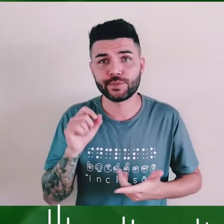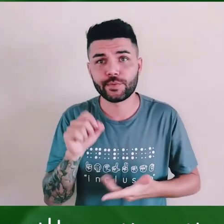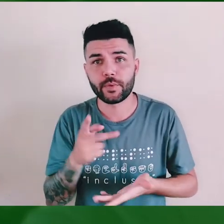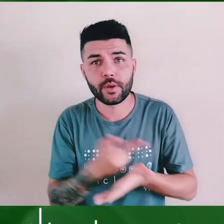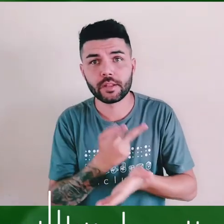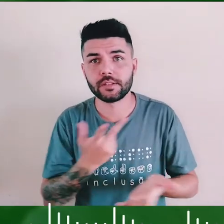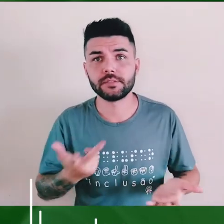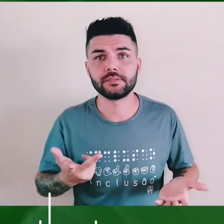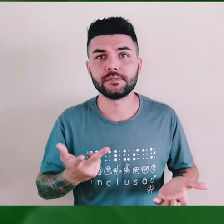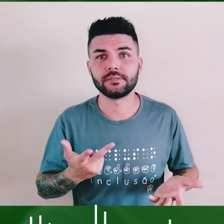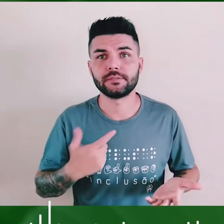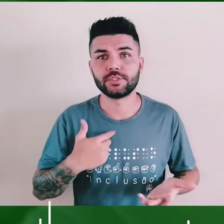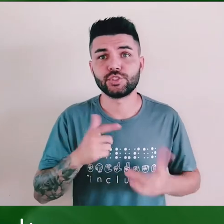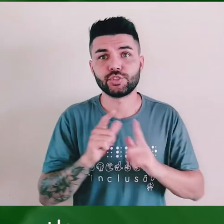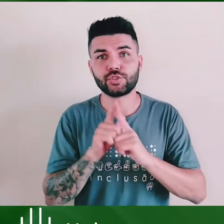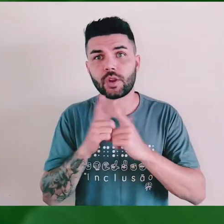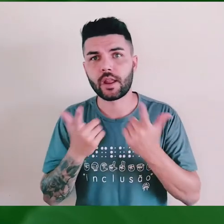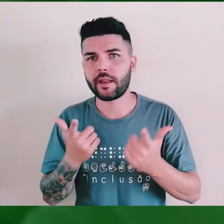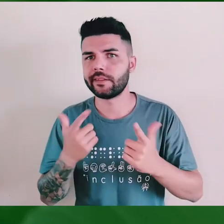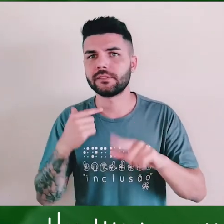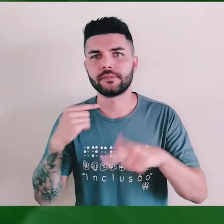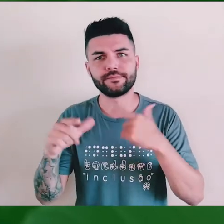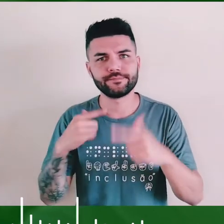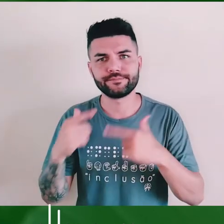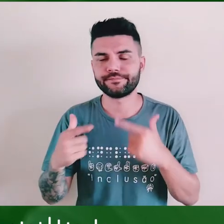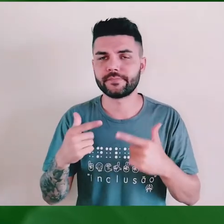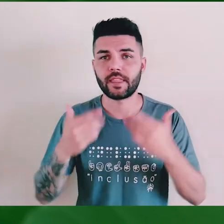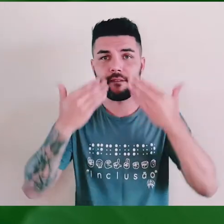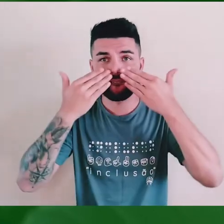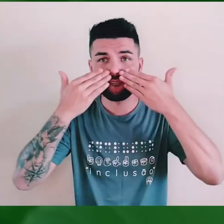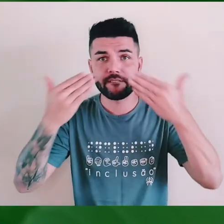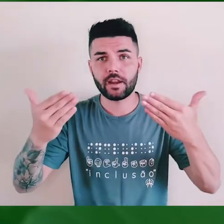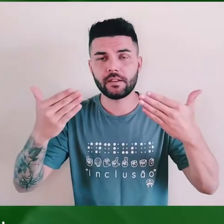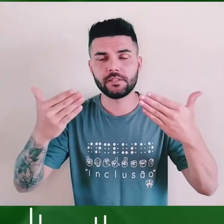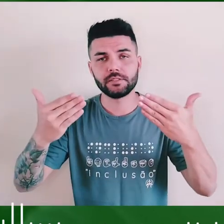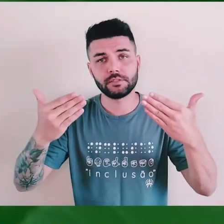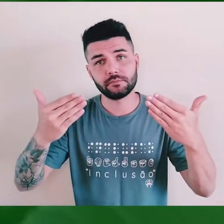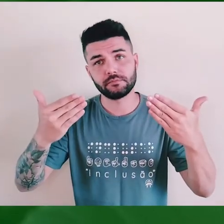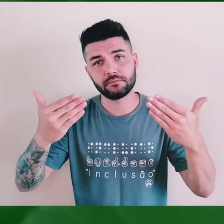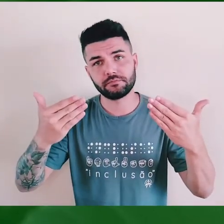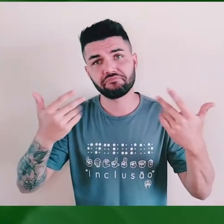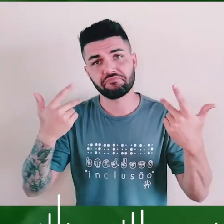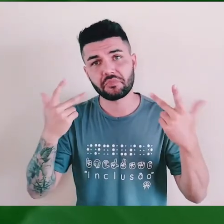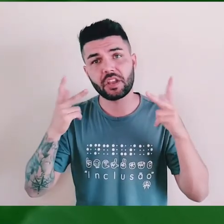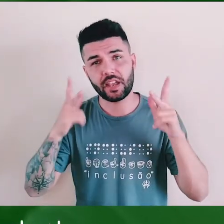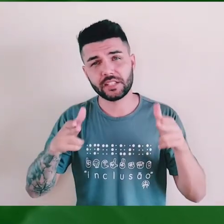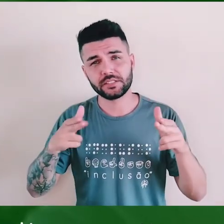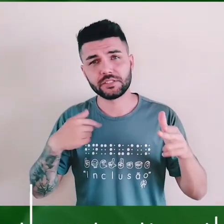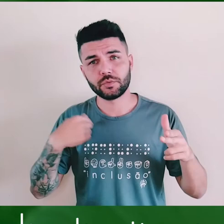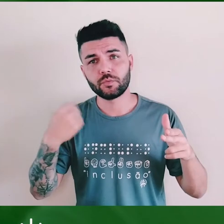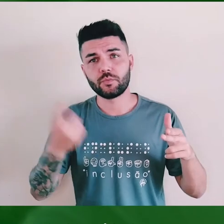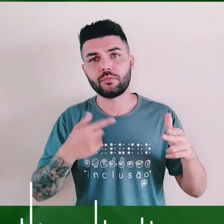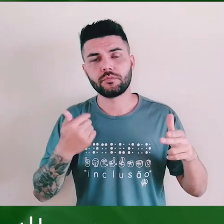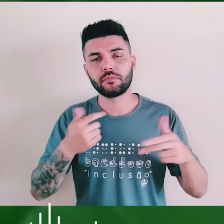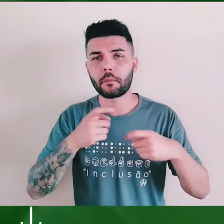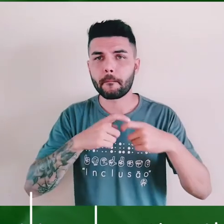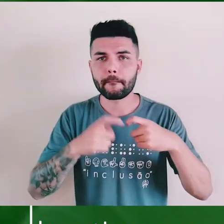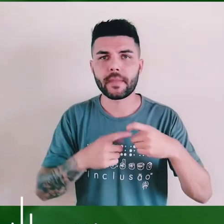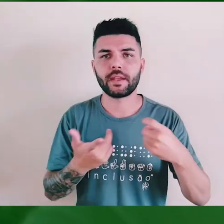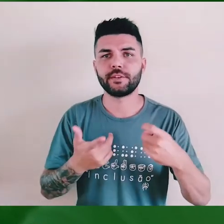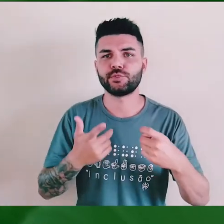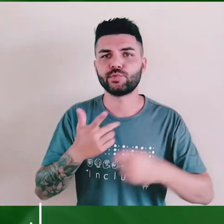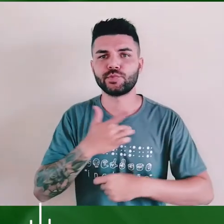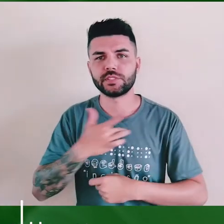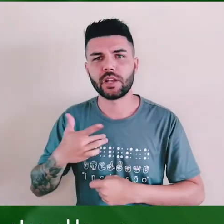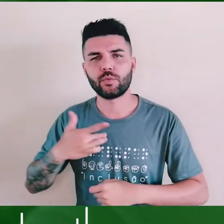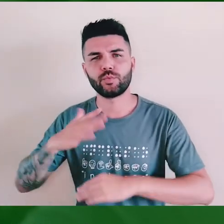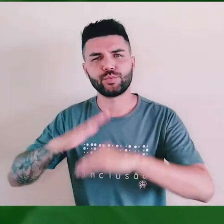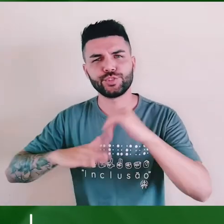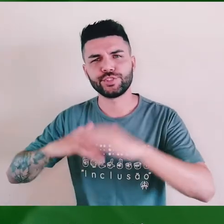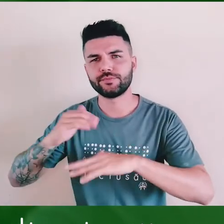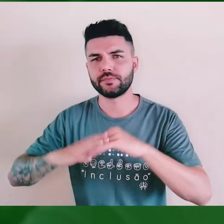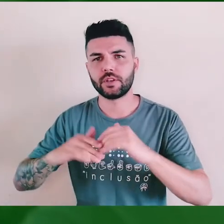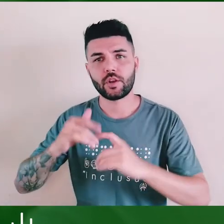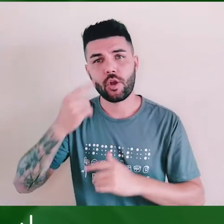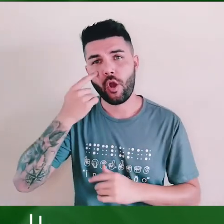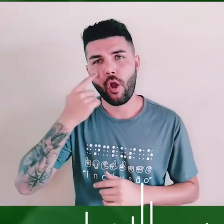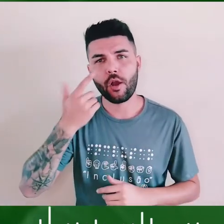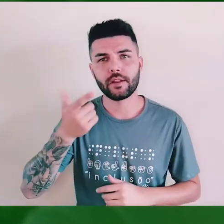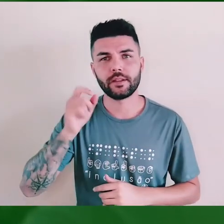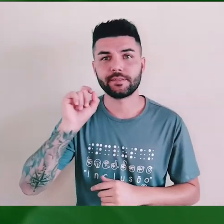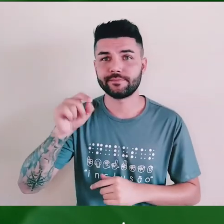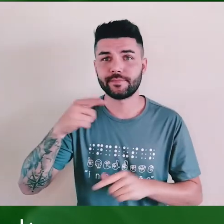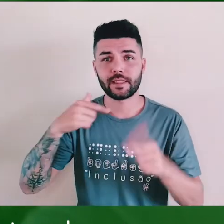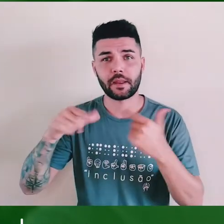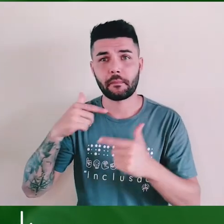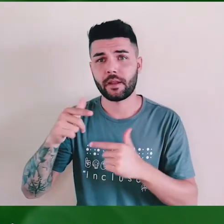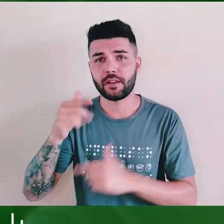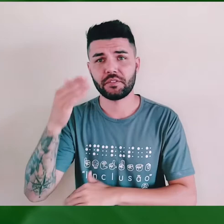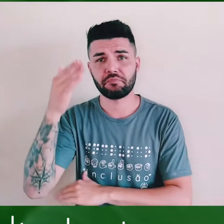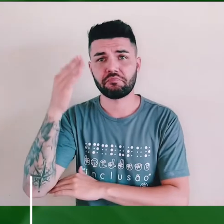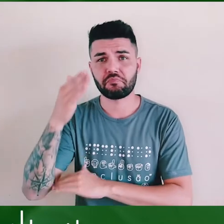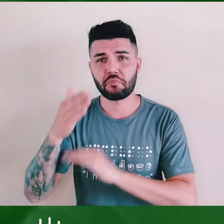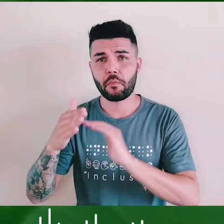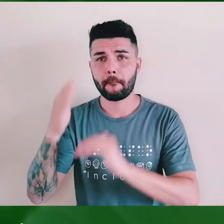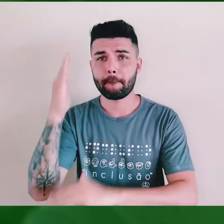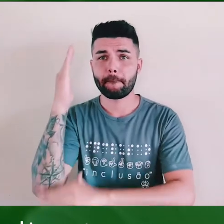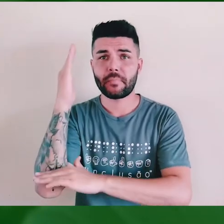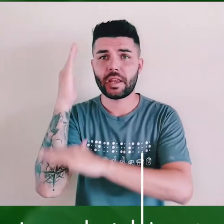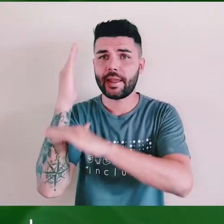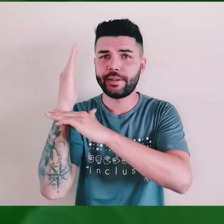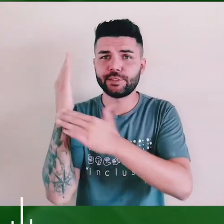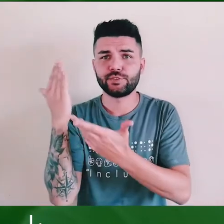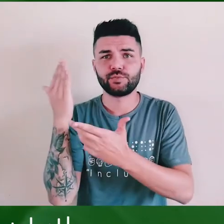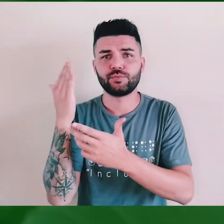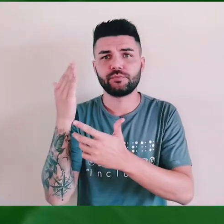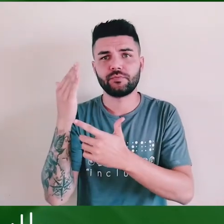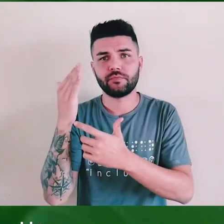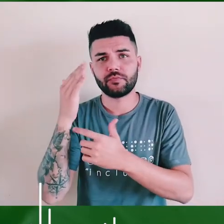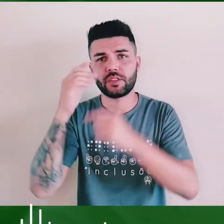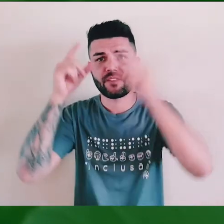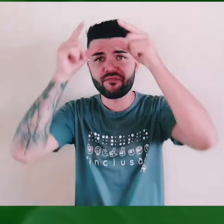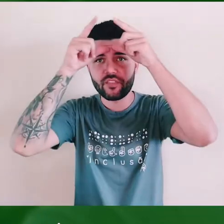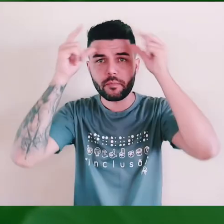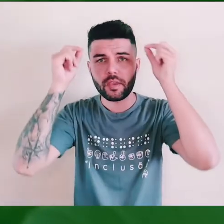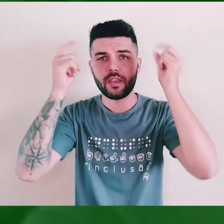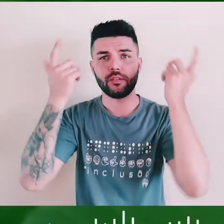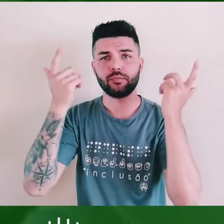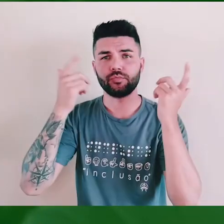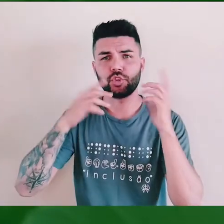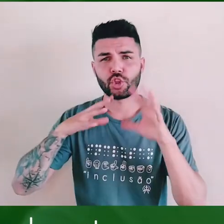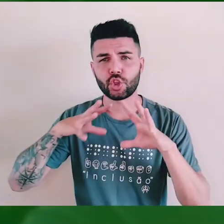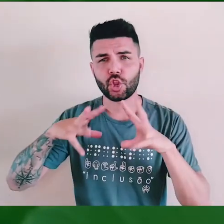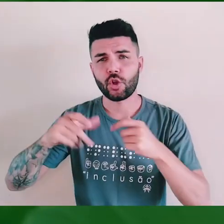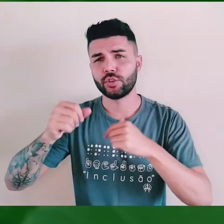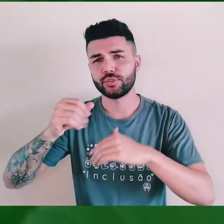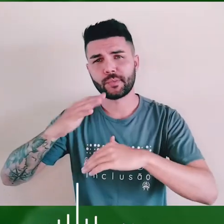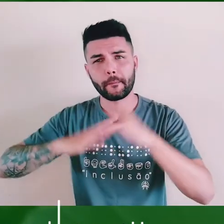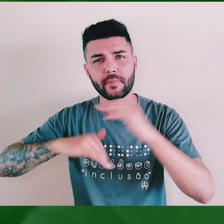estamos trabalhando na linha de frente assim com o médicos e outras profissões essenciais.